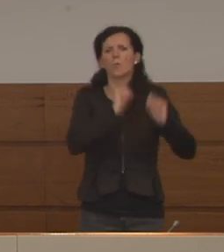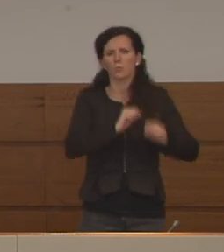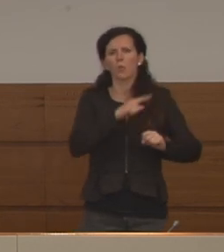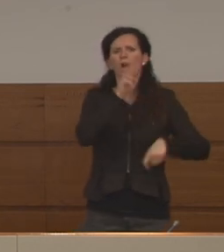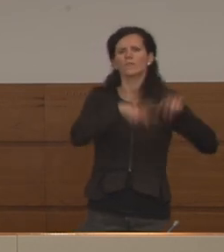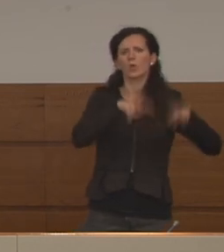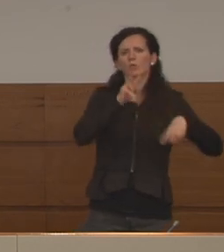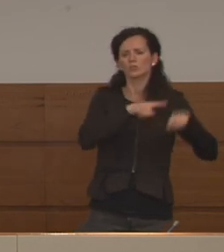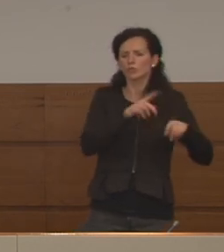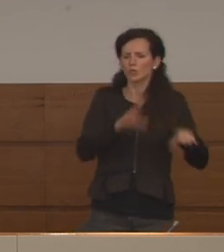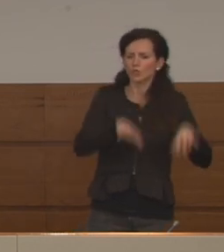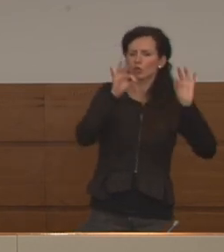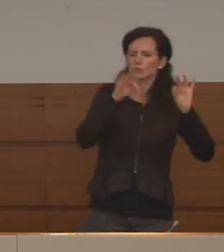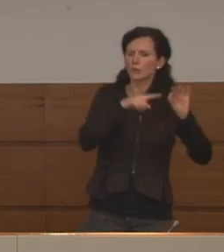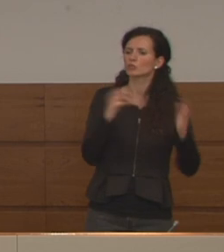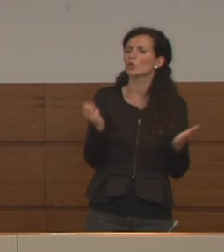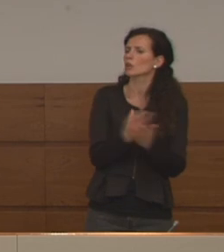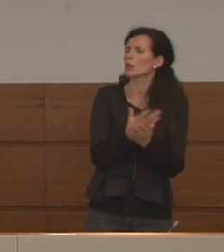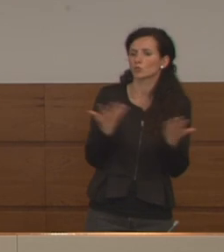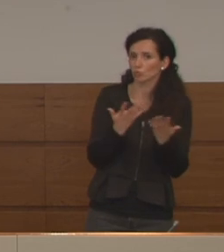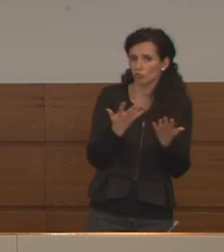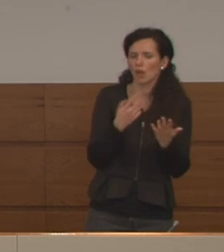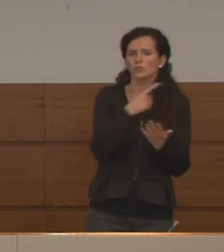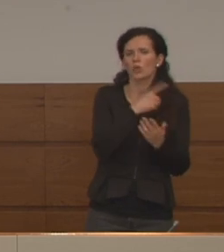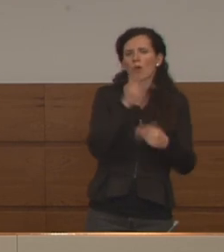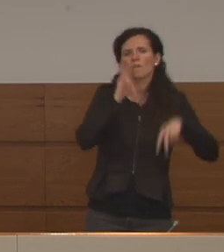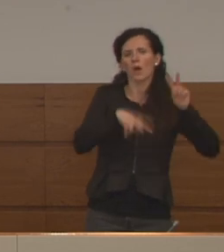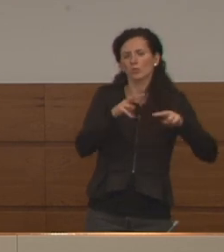è accaduto. Credo che le carte, le porte dell'Agenzia